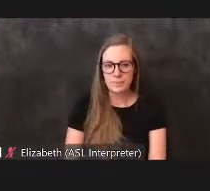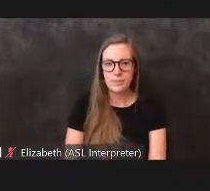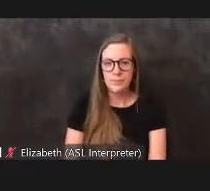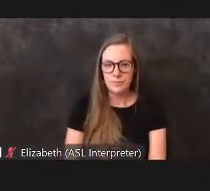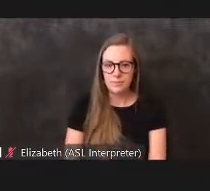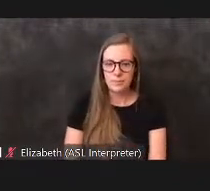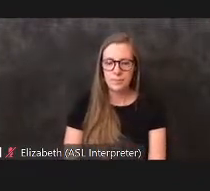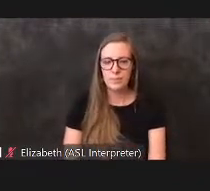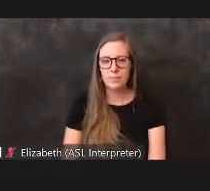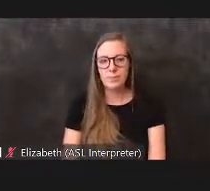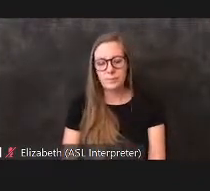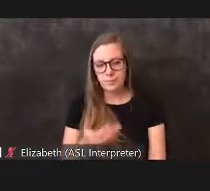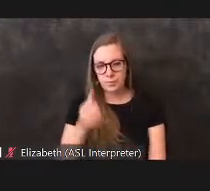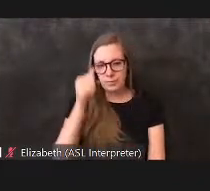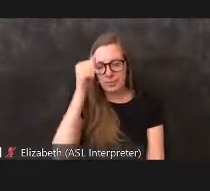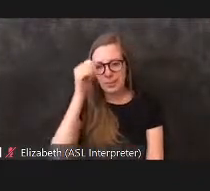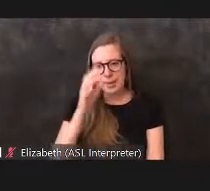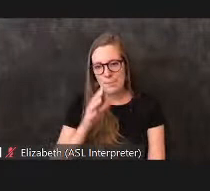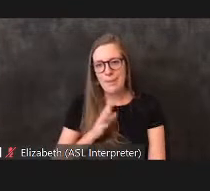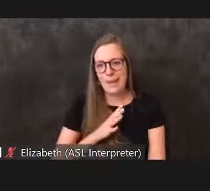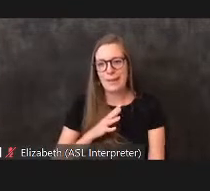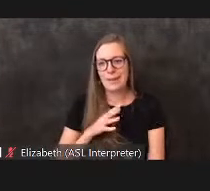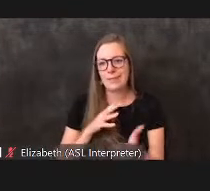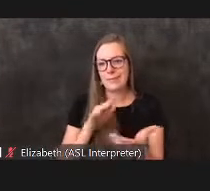Por eso, hombres por sexo, los hombres